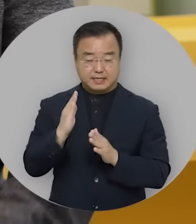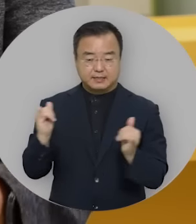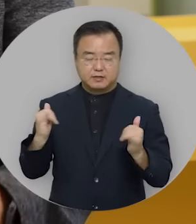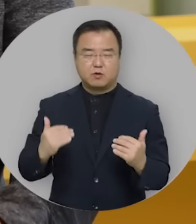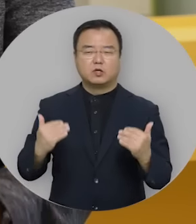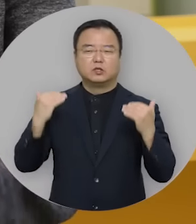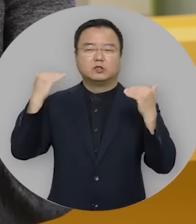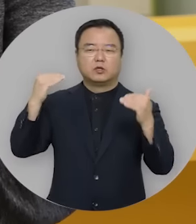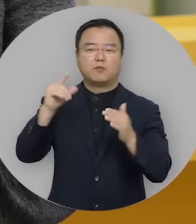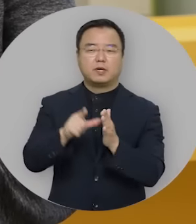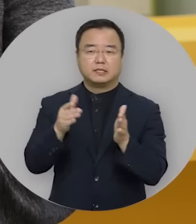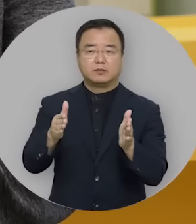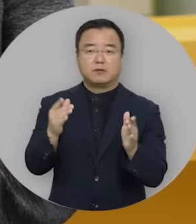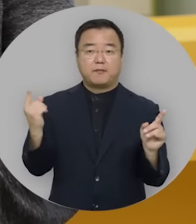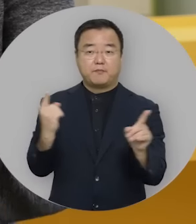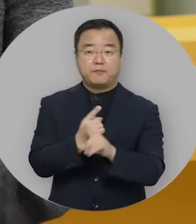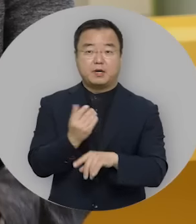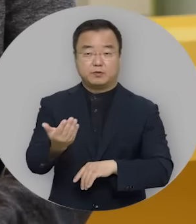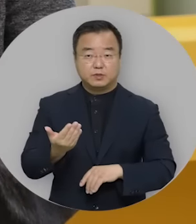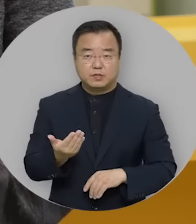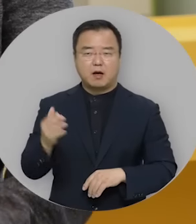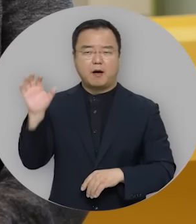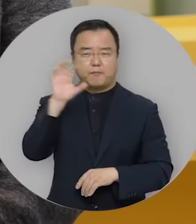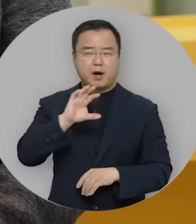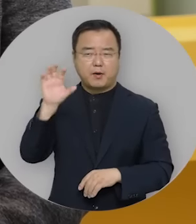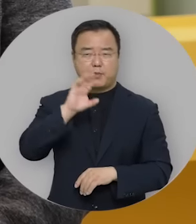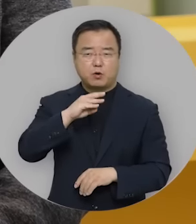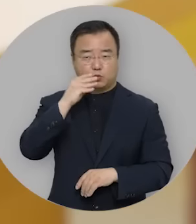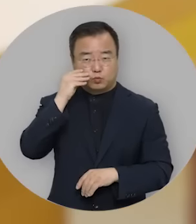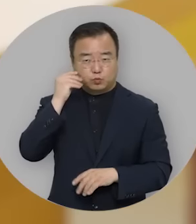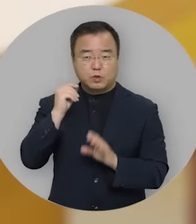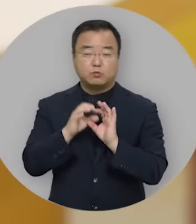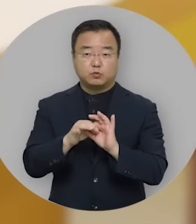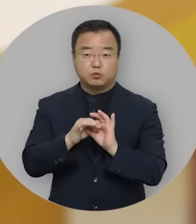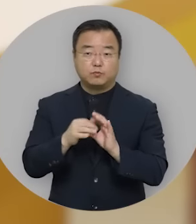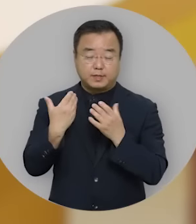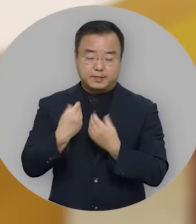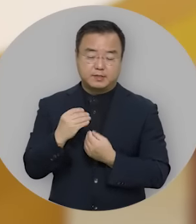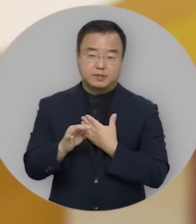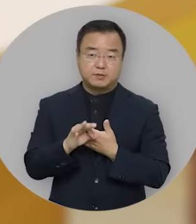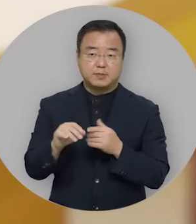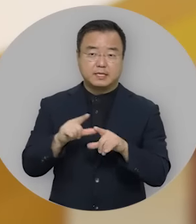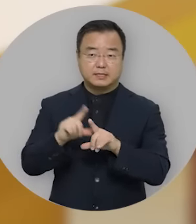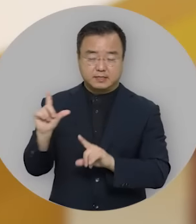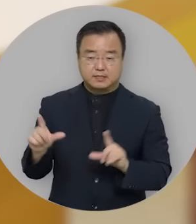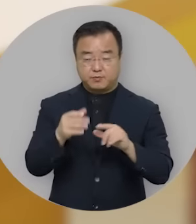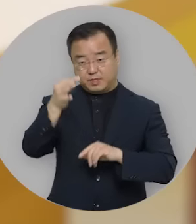성인기로 전환하기 전 많은 반복 숙달 훈련을 통해서 예를 들면 일상생활 기능 훈련이나